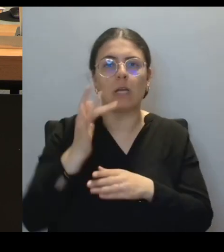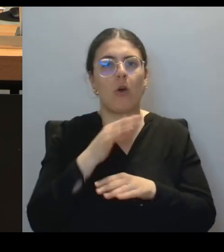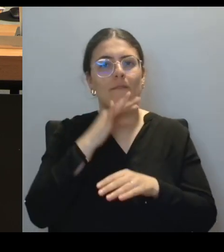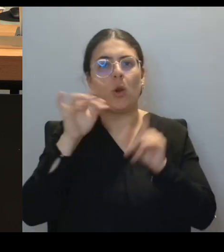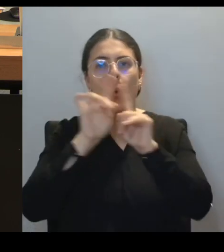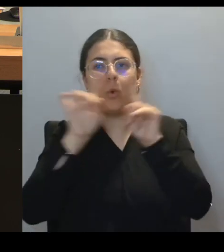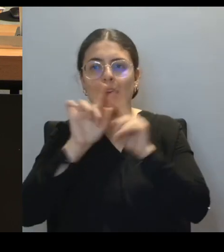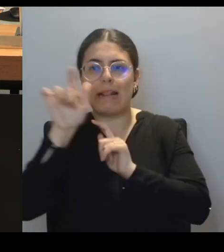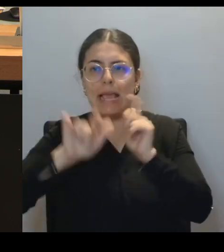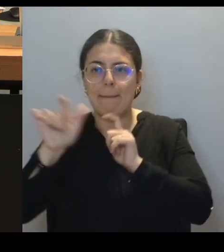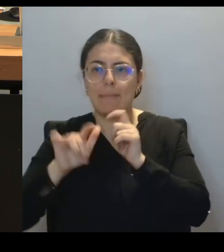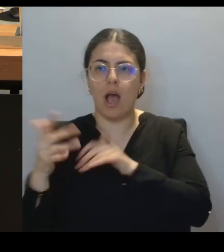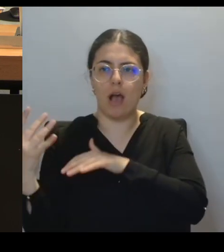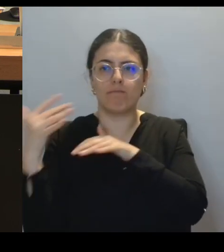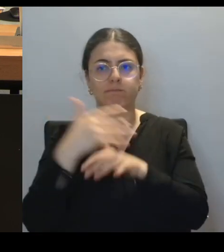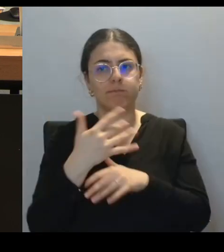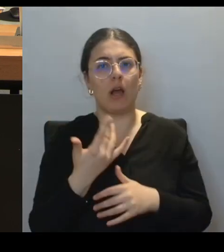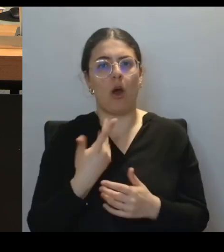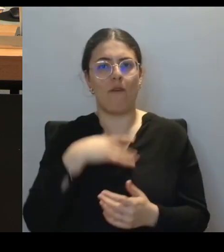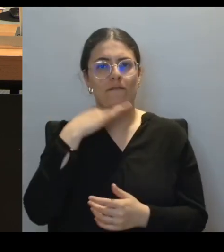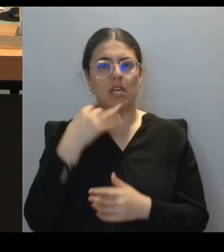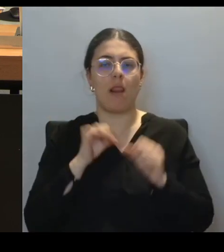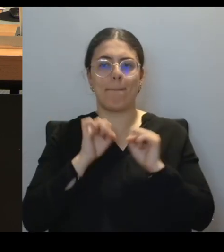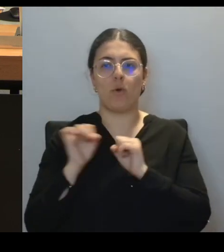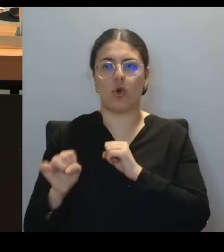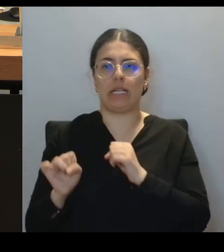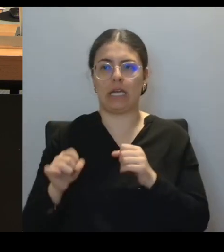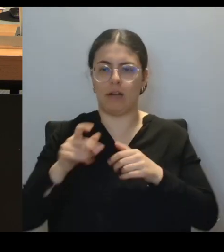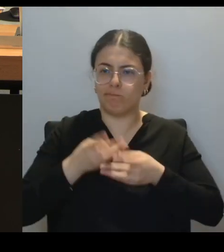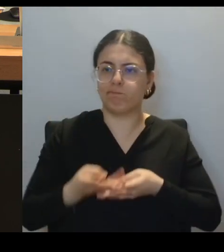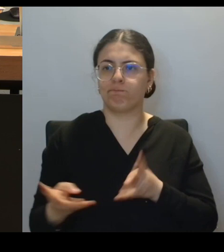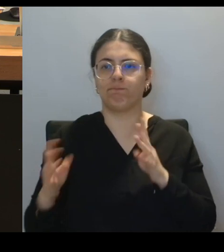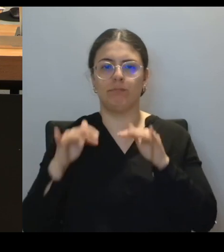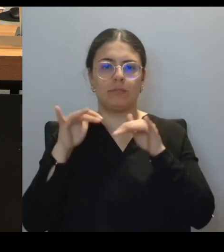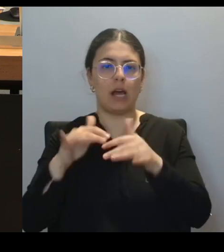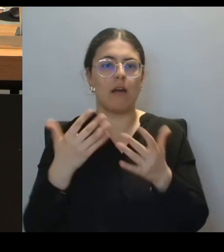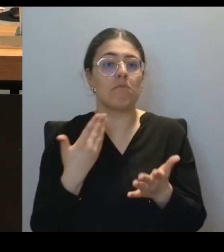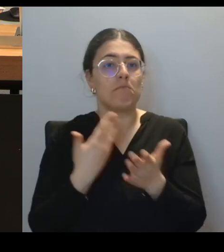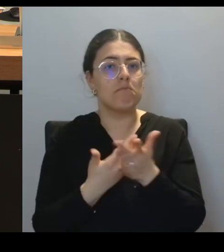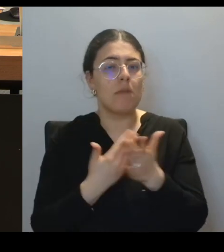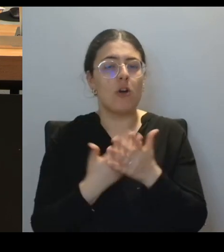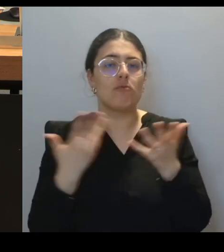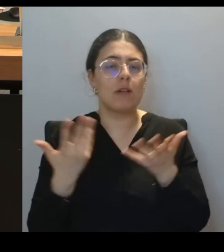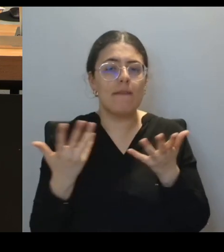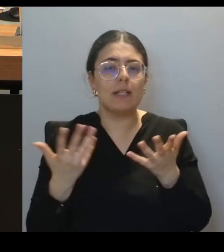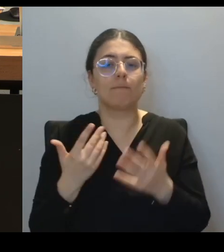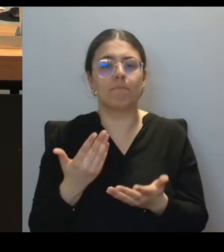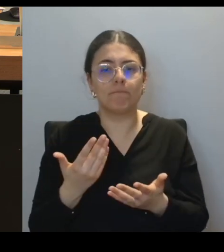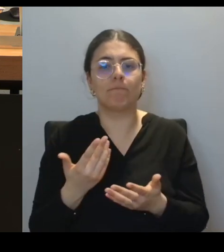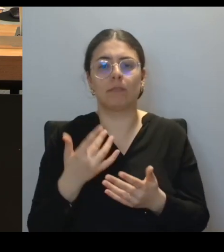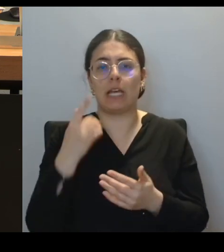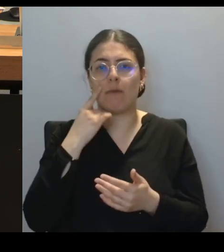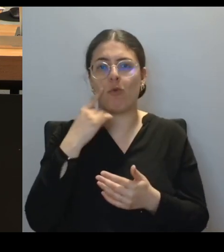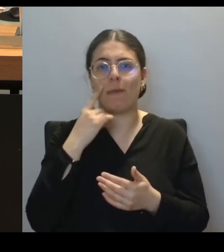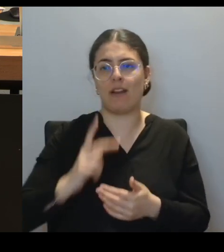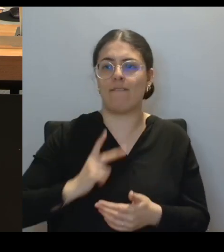Wir sehen das beispielsweise ganz, ganz aktuell in den letzten Wochen im Fashionbereich auch einen Bereich, glaube ich, der